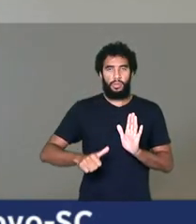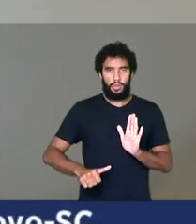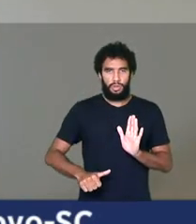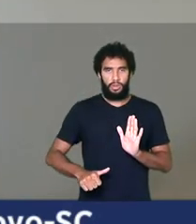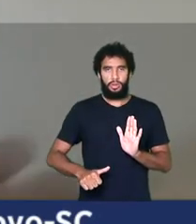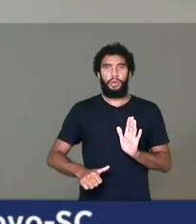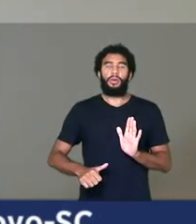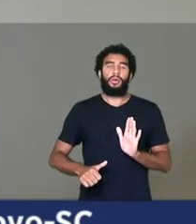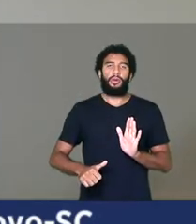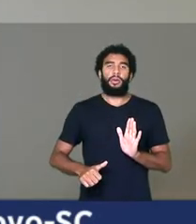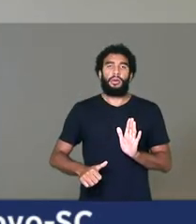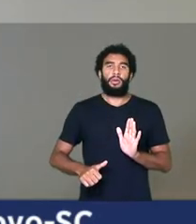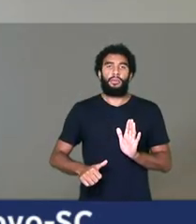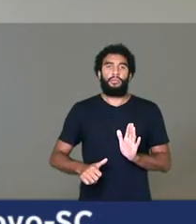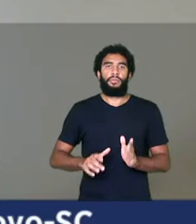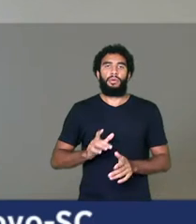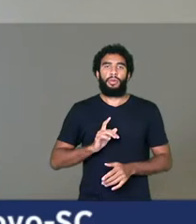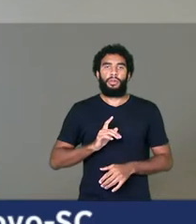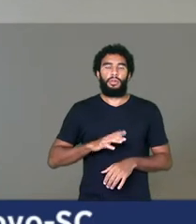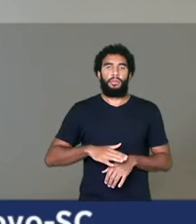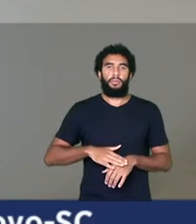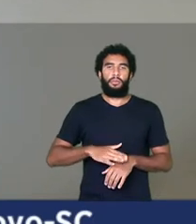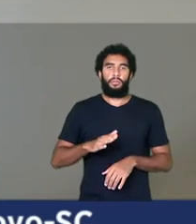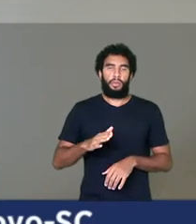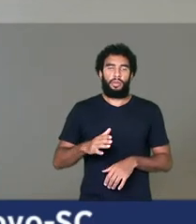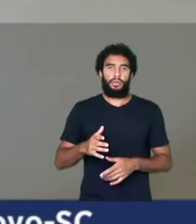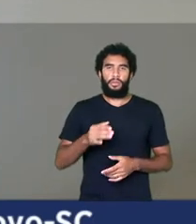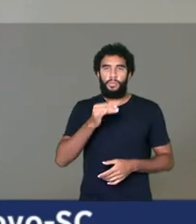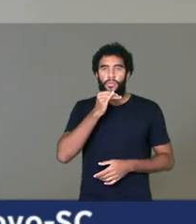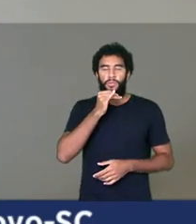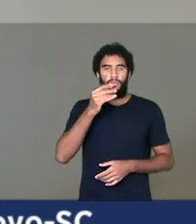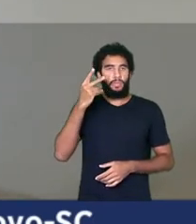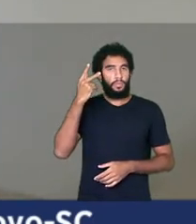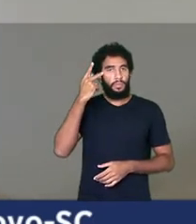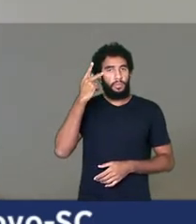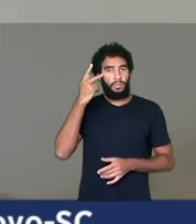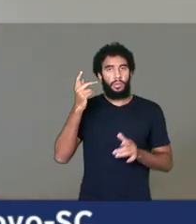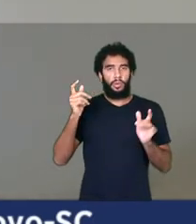HABITANTES FOI CONSIDERADA PARA RECEBER MAIS CASSINOS? POR EXEMPLO, SÃO PAULO PODE